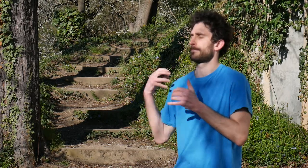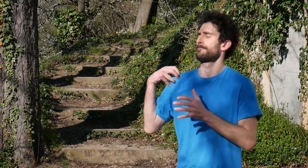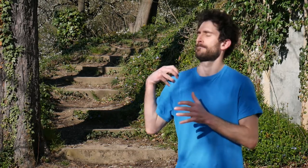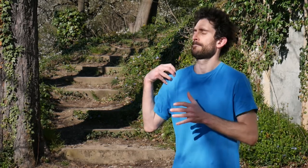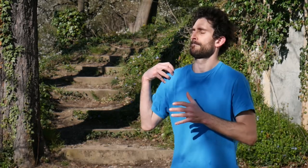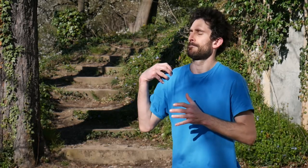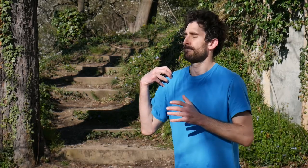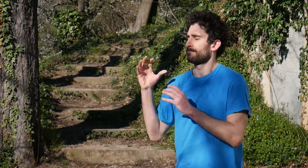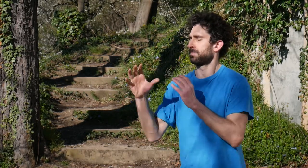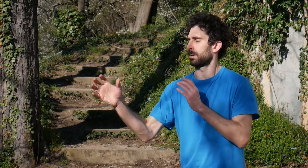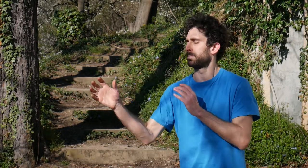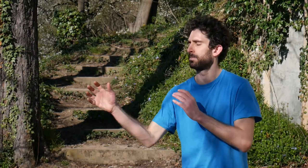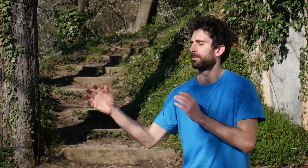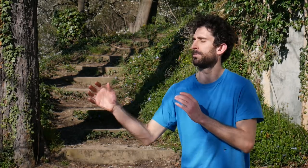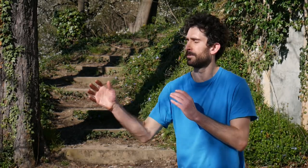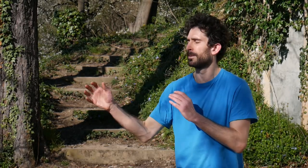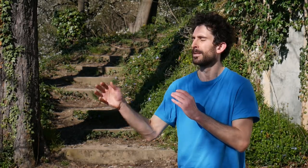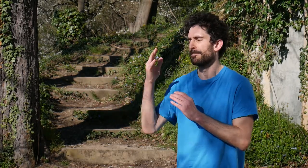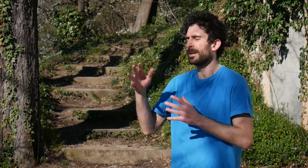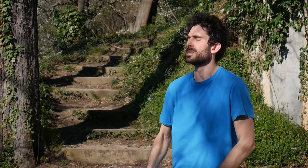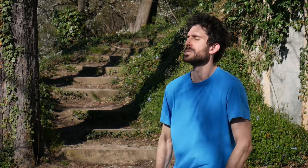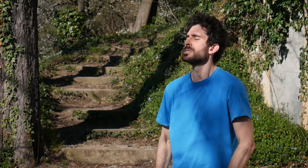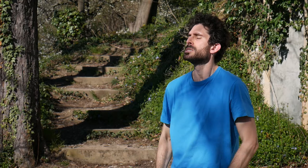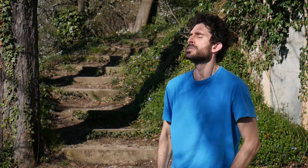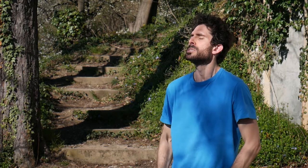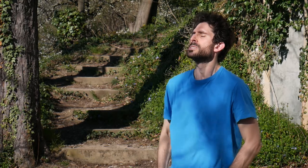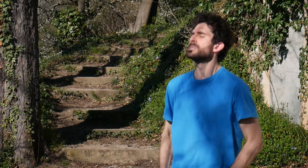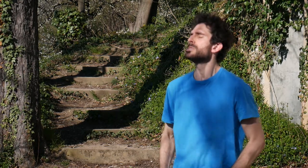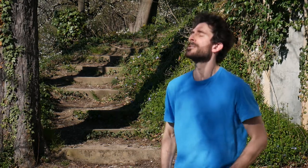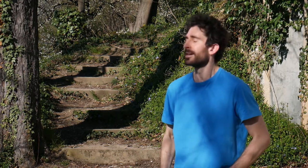malgré les cahots, elle a parfois du mal à remonter son pantalon.